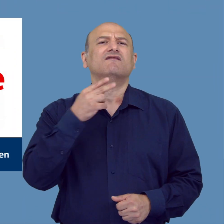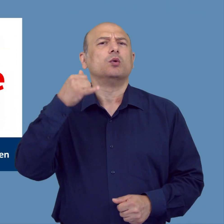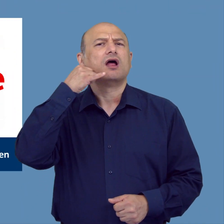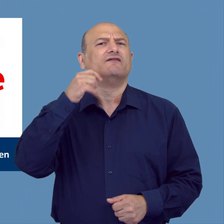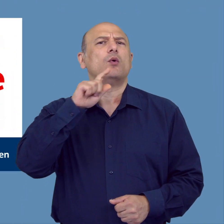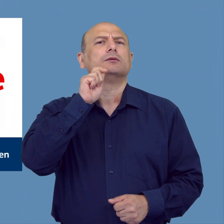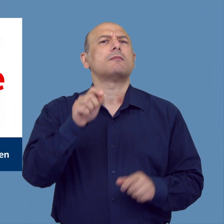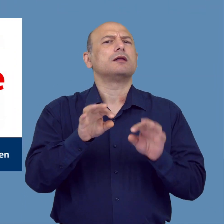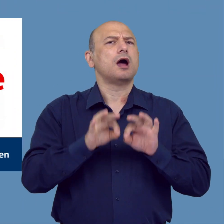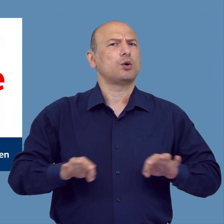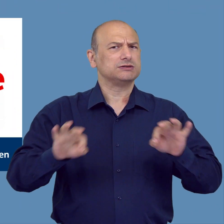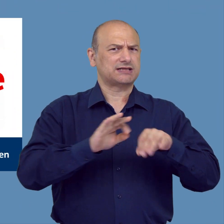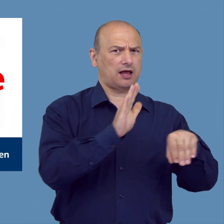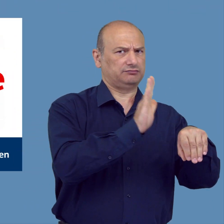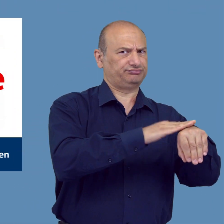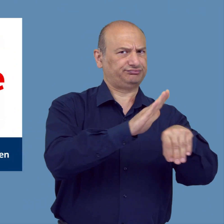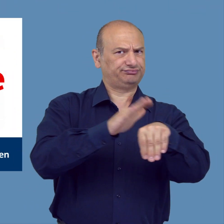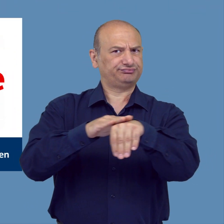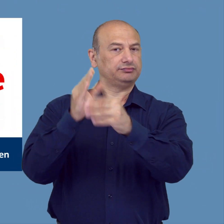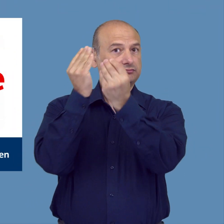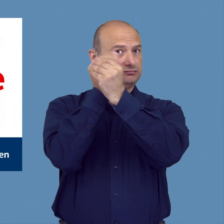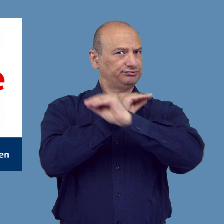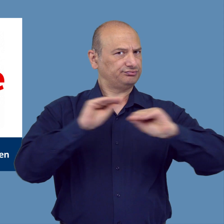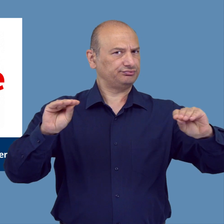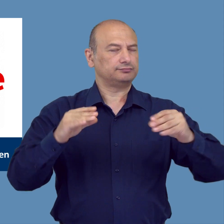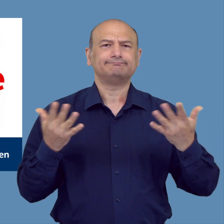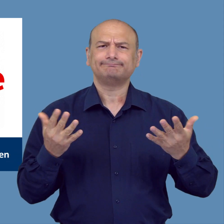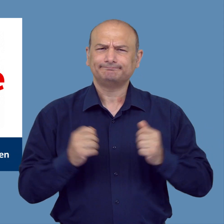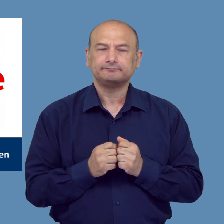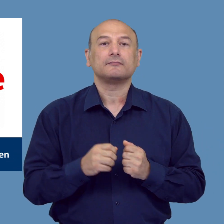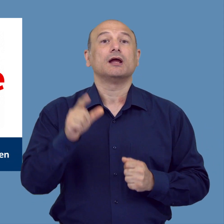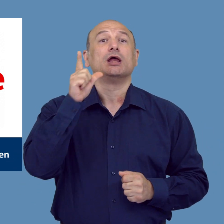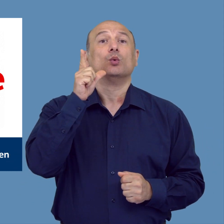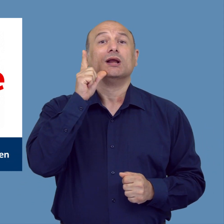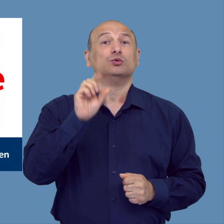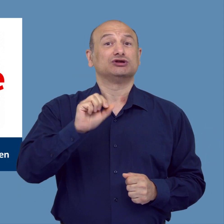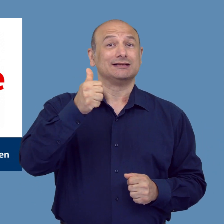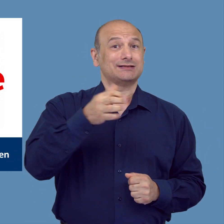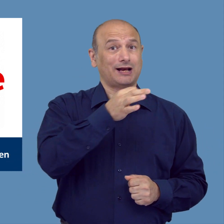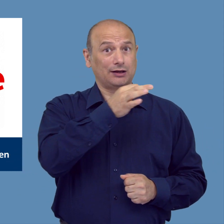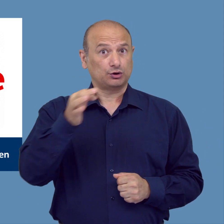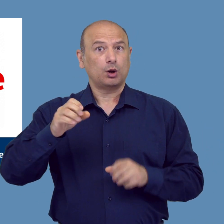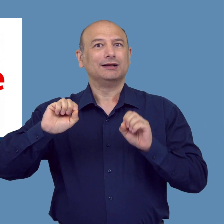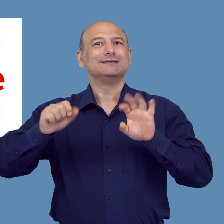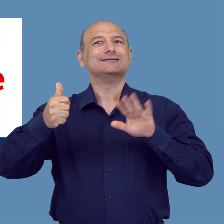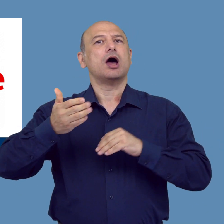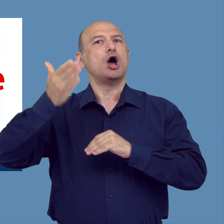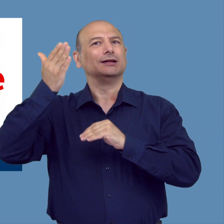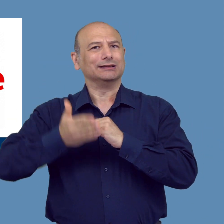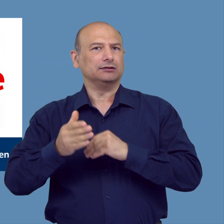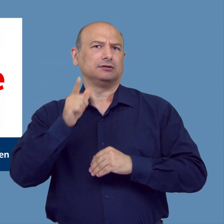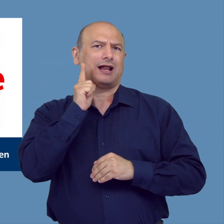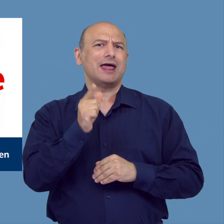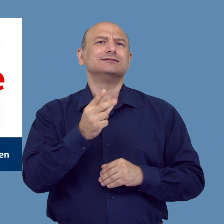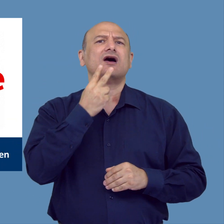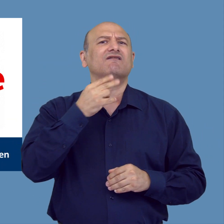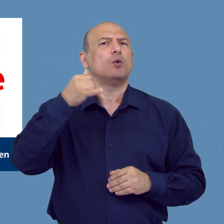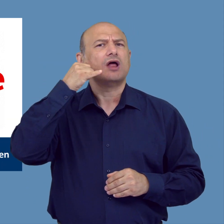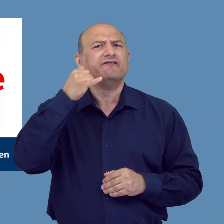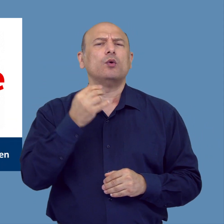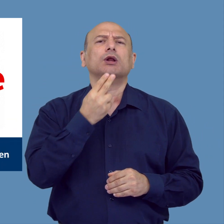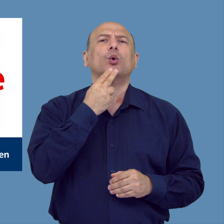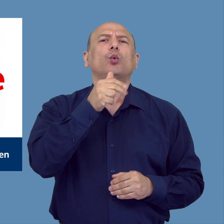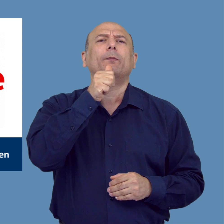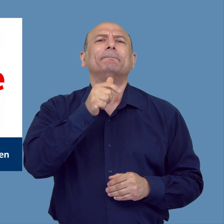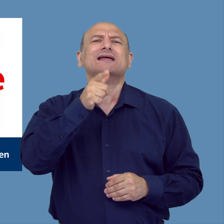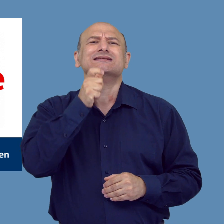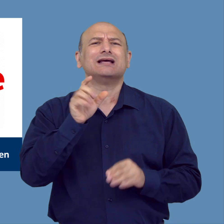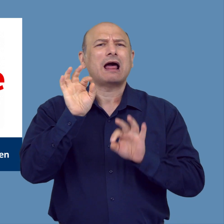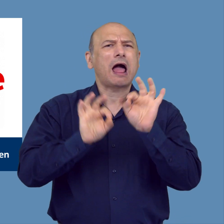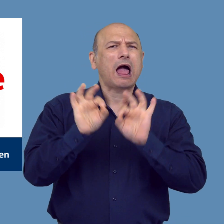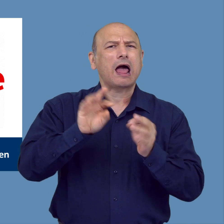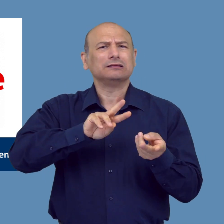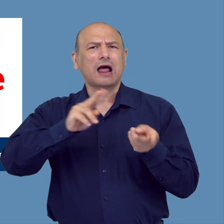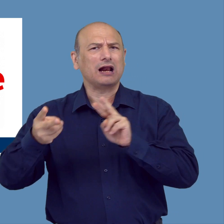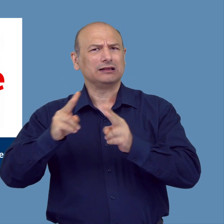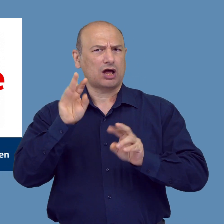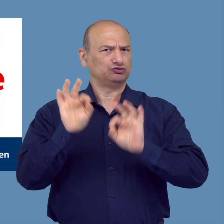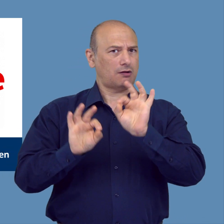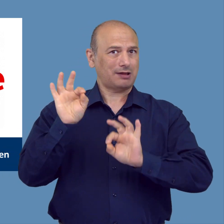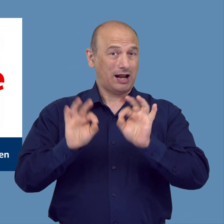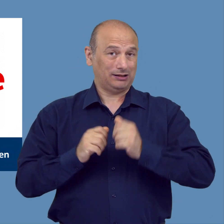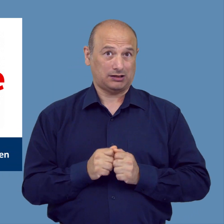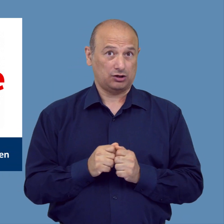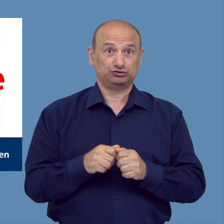A Vodafone Magyarország bejelentette, hogy július 11-16. között informatikai átállást végez